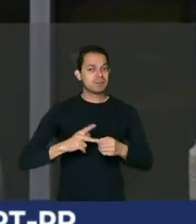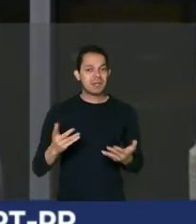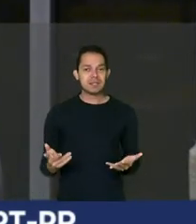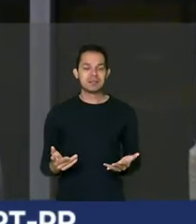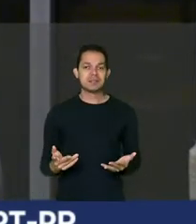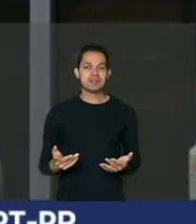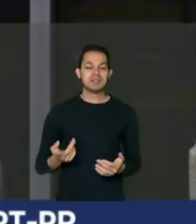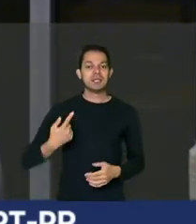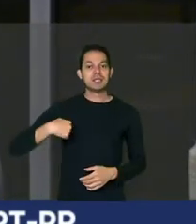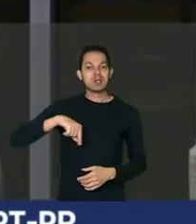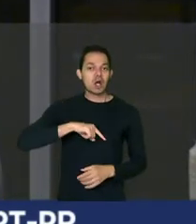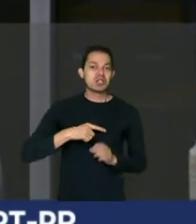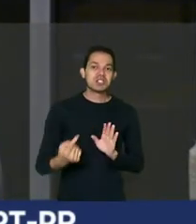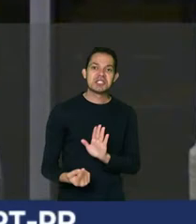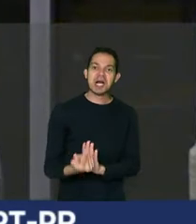CONSELHO DE ADMINISTRAÇÃO DA PETROBRAS. NÓS NUNCA ANTES